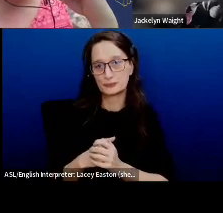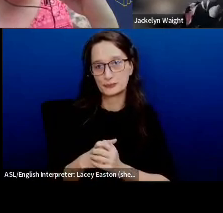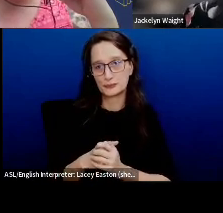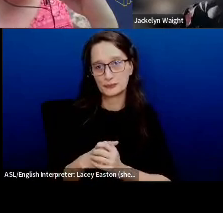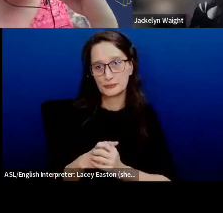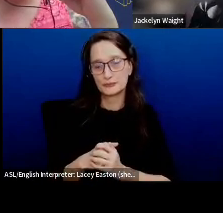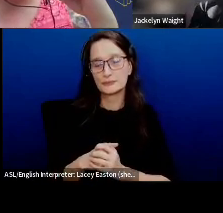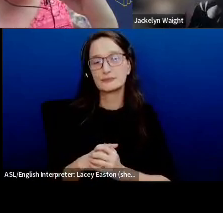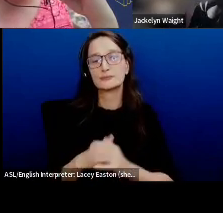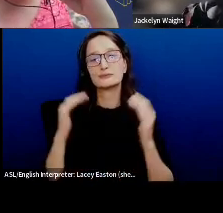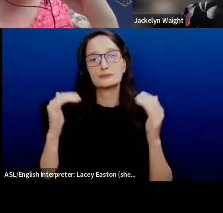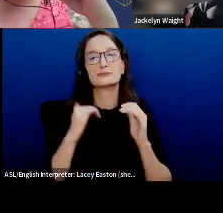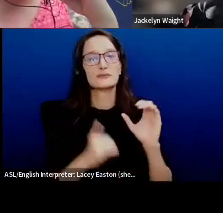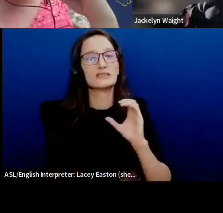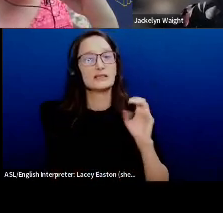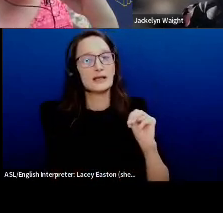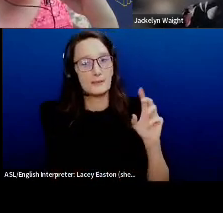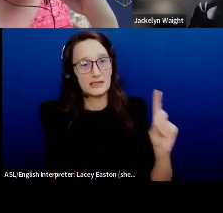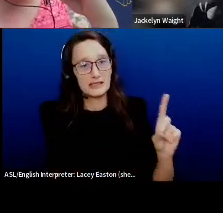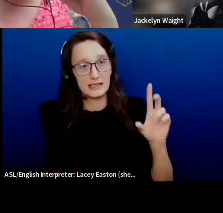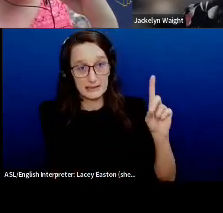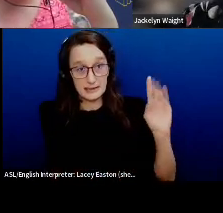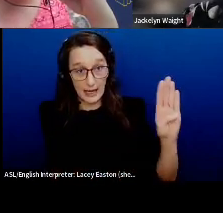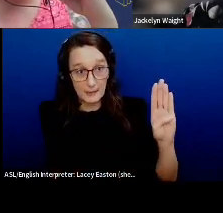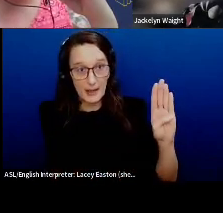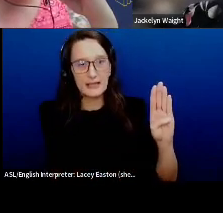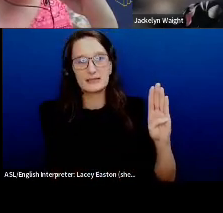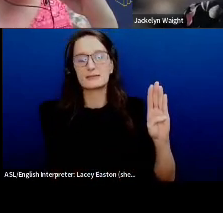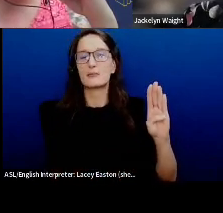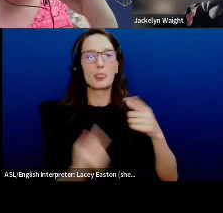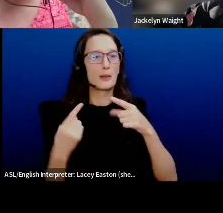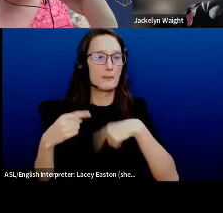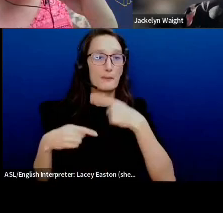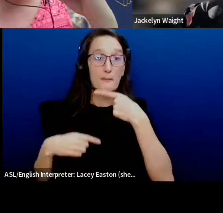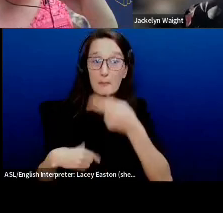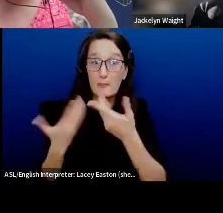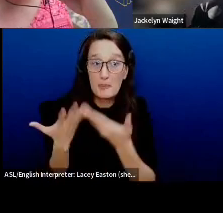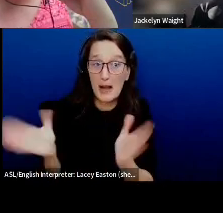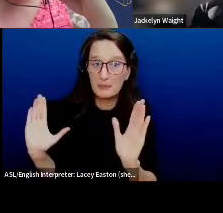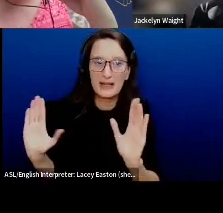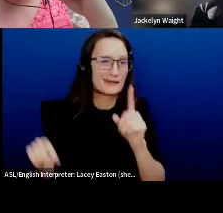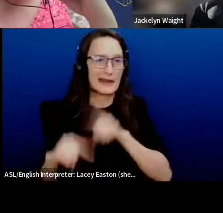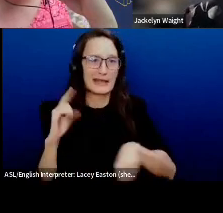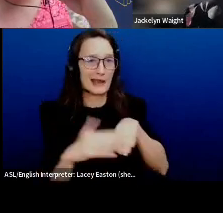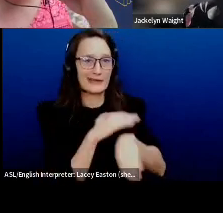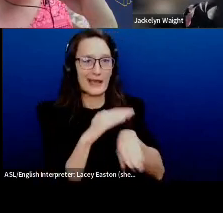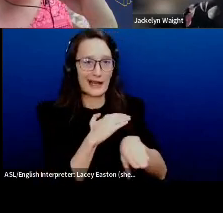Por lo tanto, la base de datos del CMD no es de acceso público. De esta forma, los educadores pueden encontrar